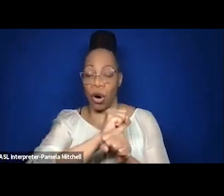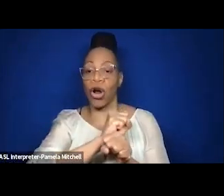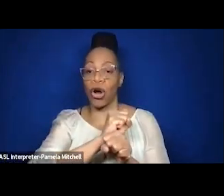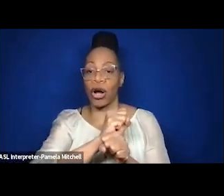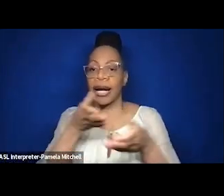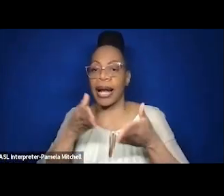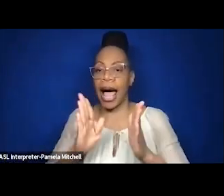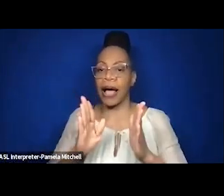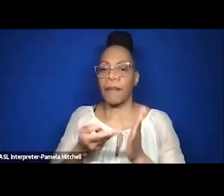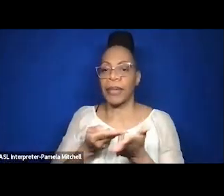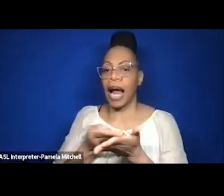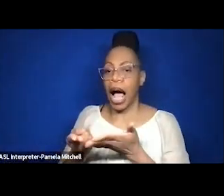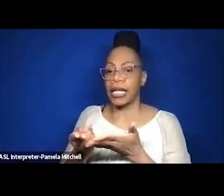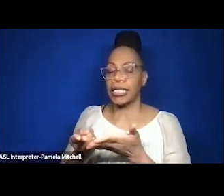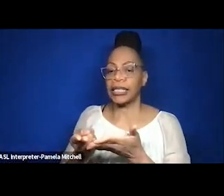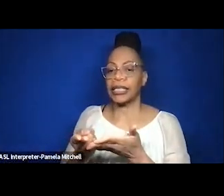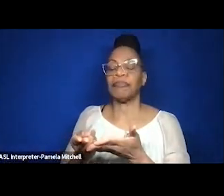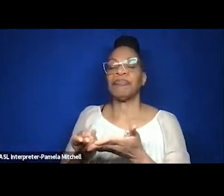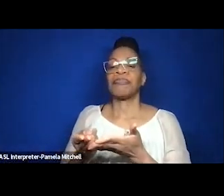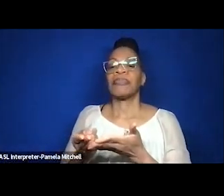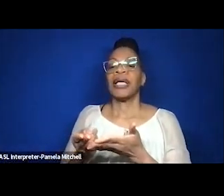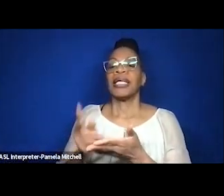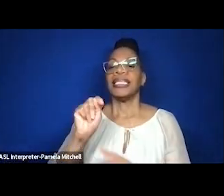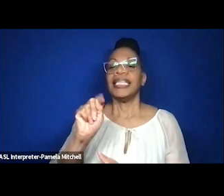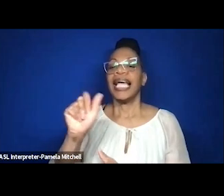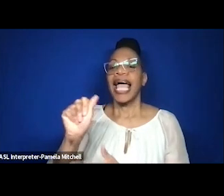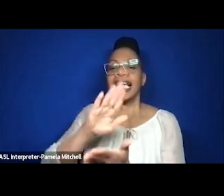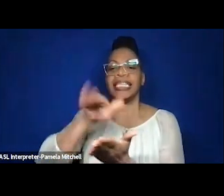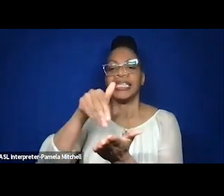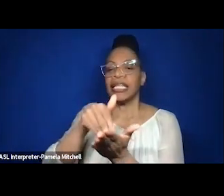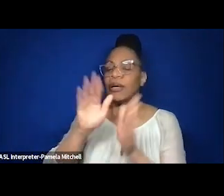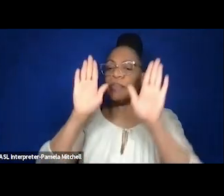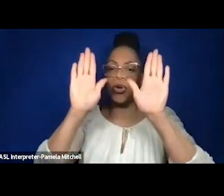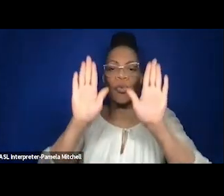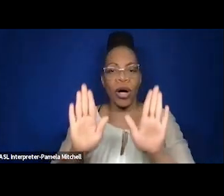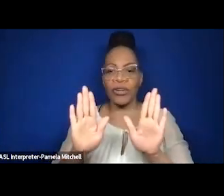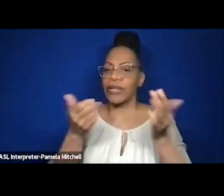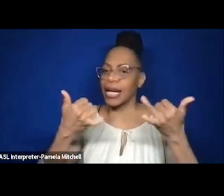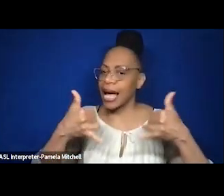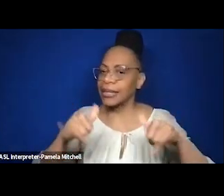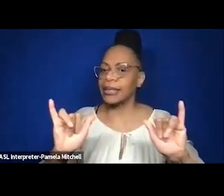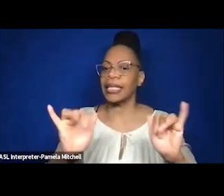El TA Center siempre ha sido excelente y aún me pongo en contacto con ellos para algunos casos en los que quiero estar extra segura